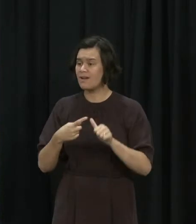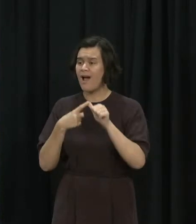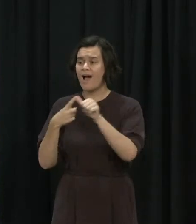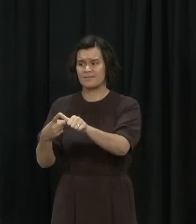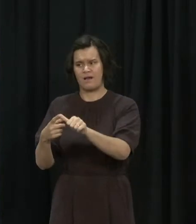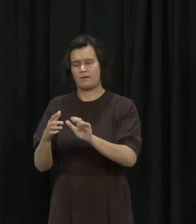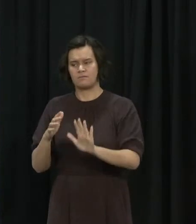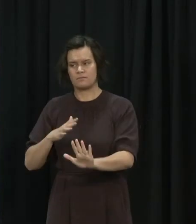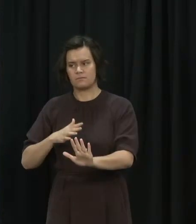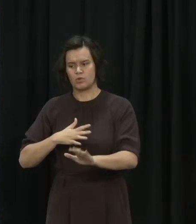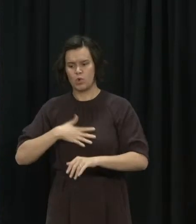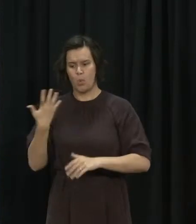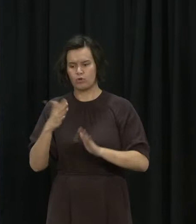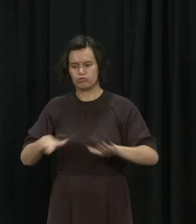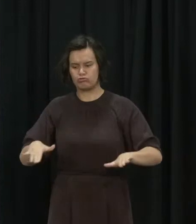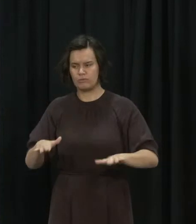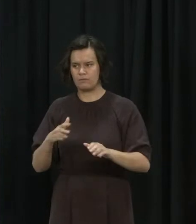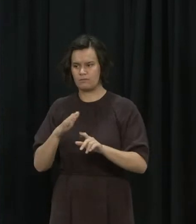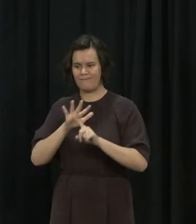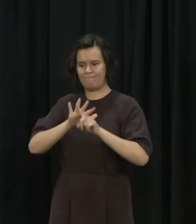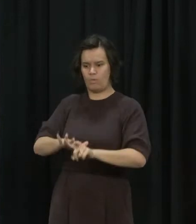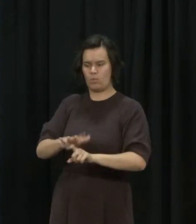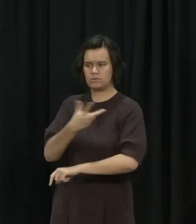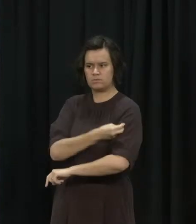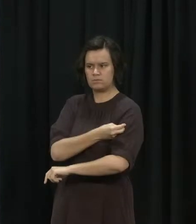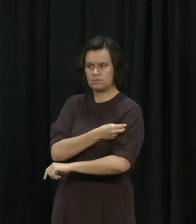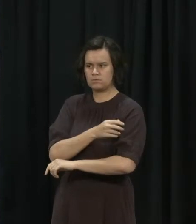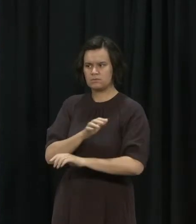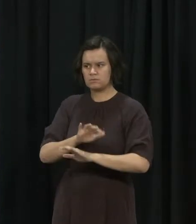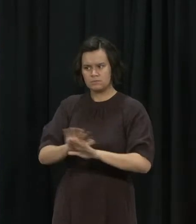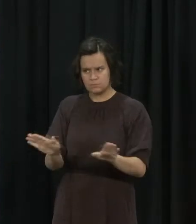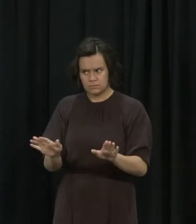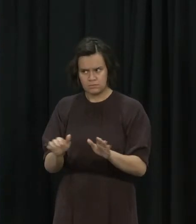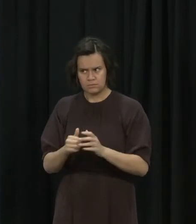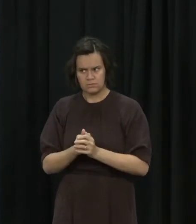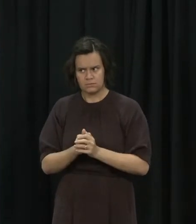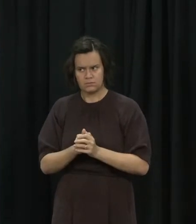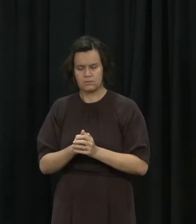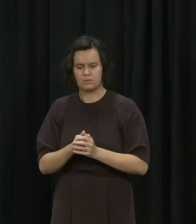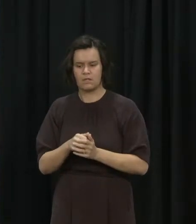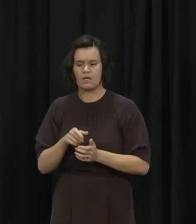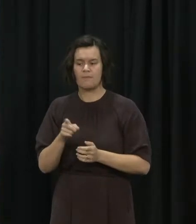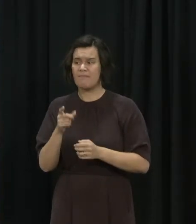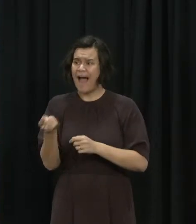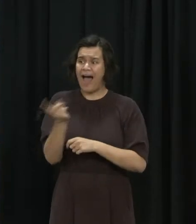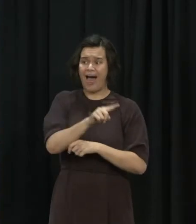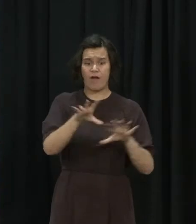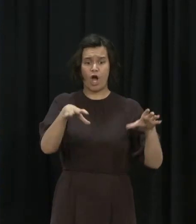He aha e kore ai e whakahauhia?